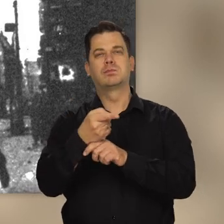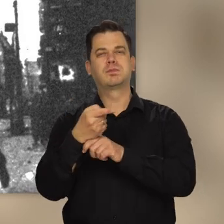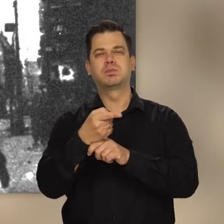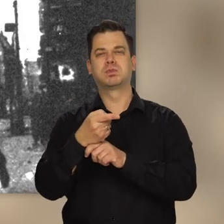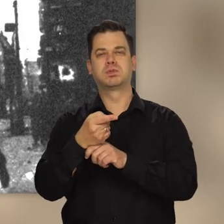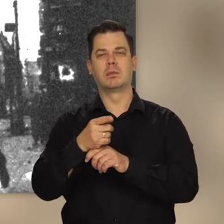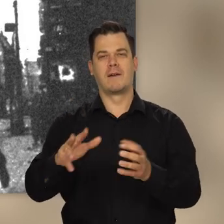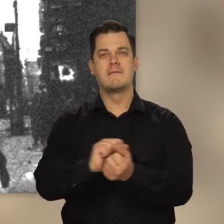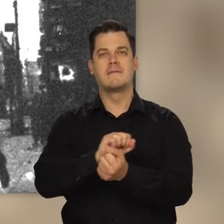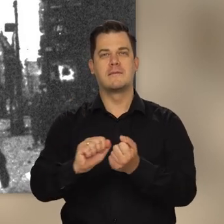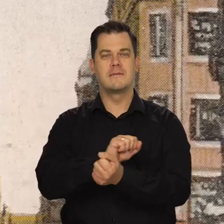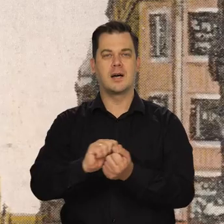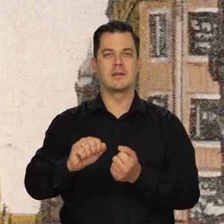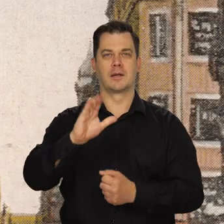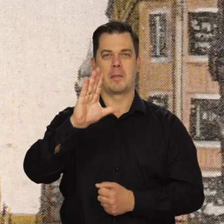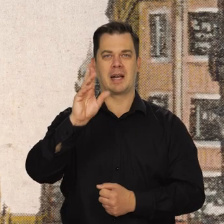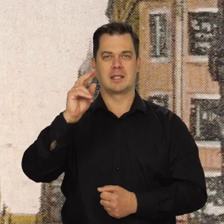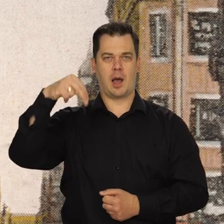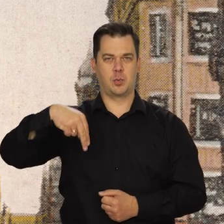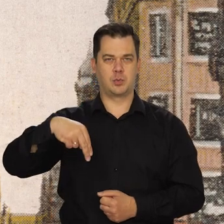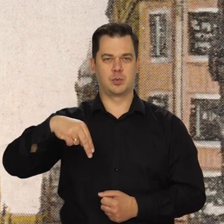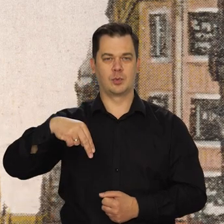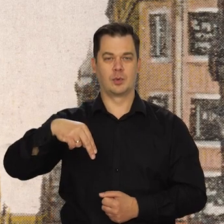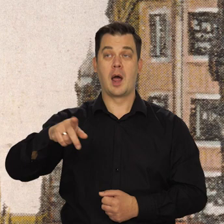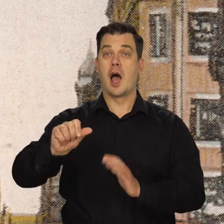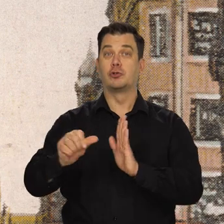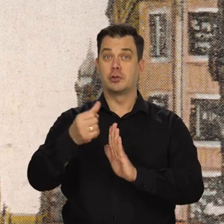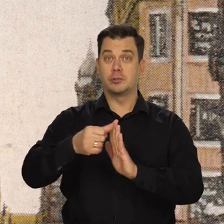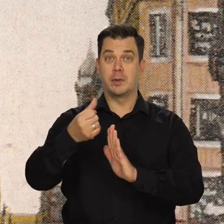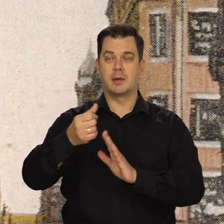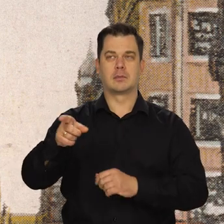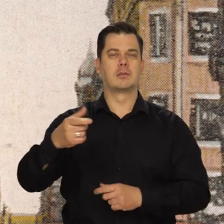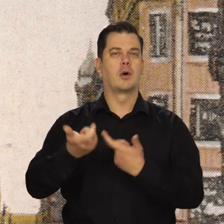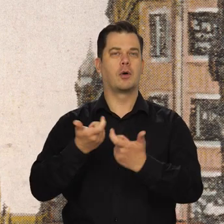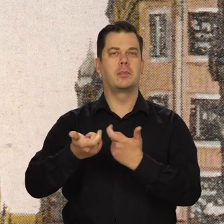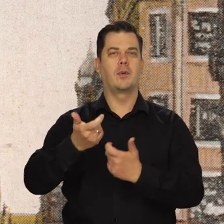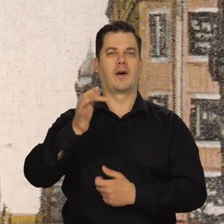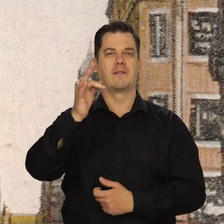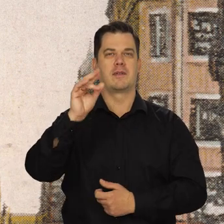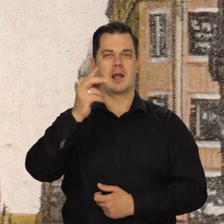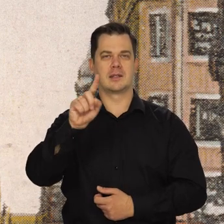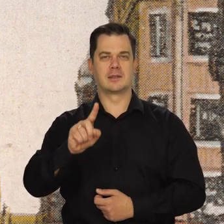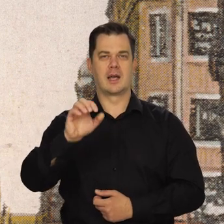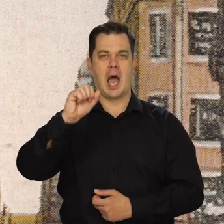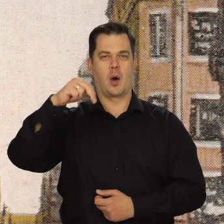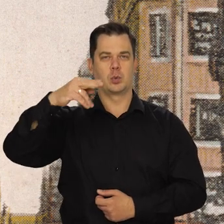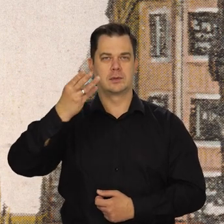w czasie walk o Festung Breslau. Rzeźba była autorstwa Andreasa Franza Augustiniego,